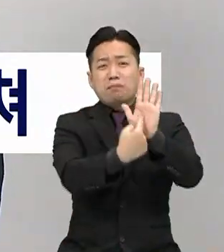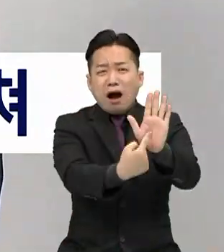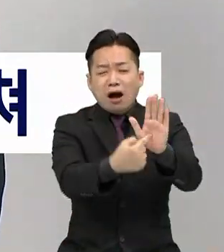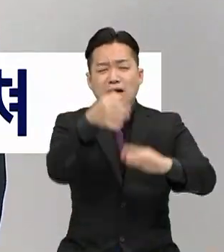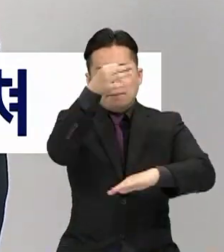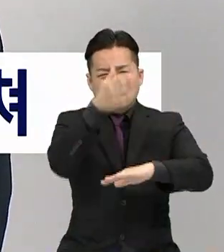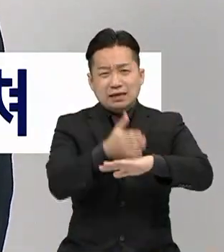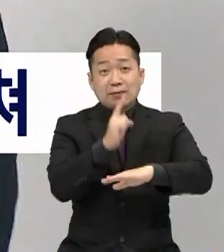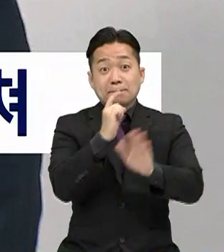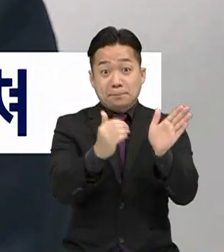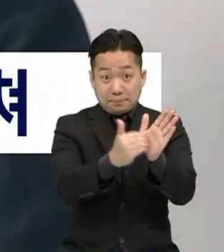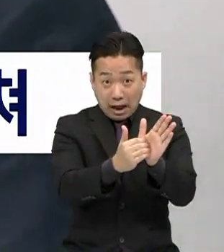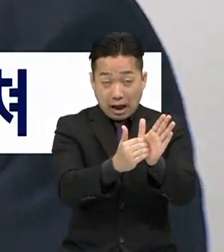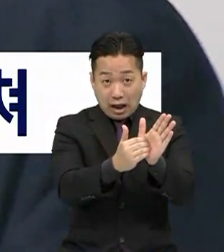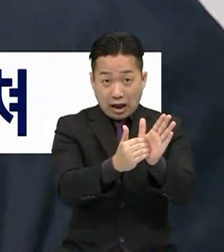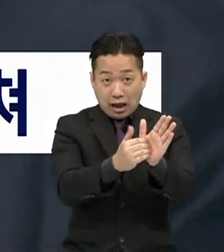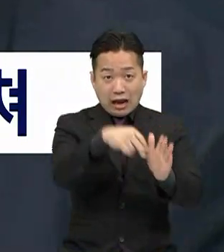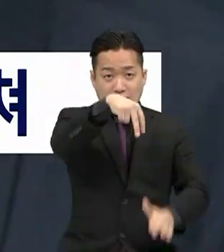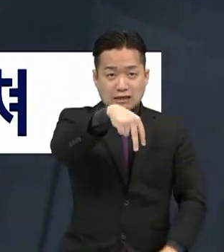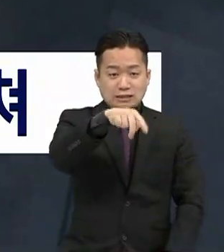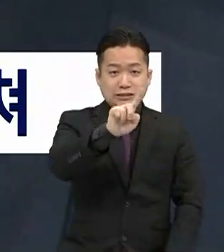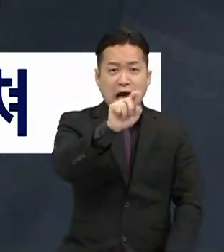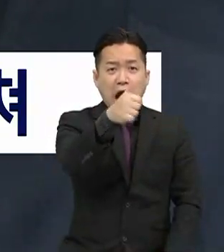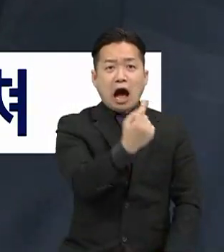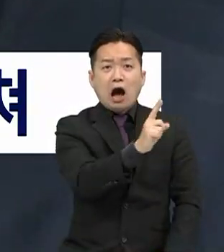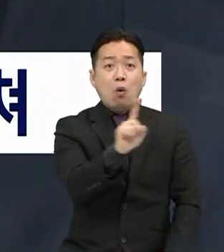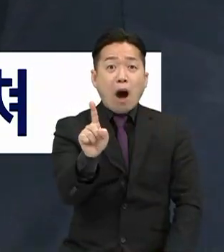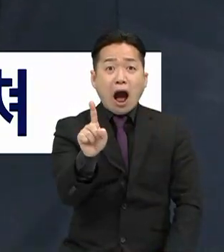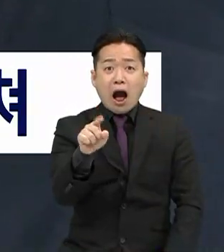송구하다고 사과했었는데 그 사과가 결국 먹는 사과였냐, 국민 조롱 아니냐는